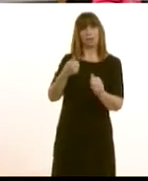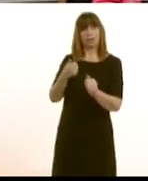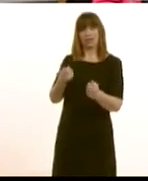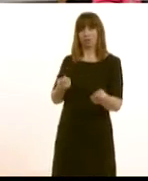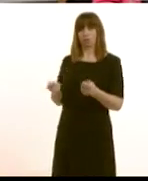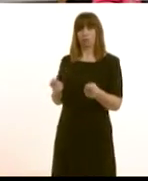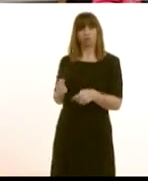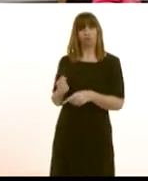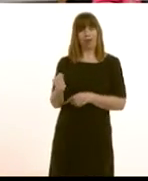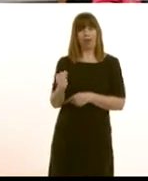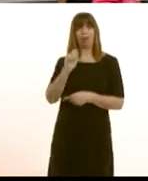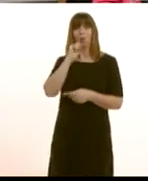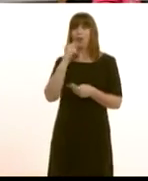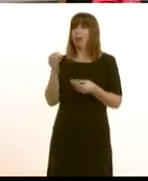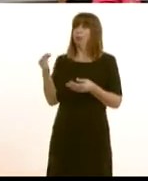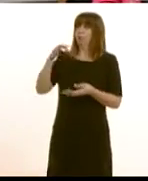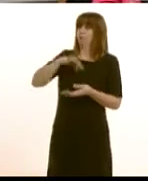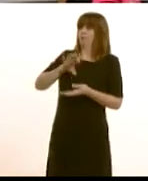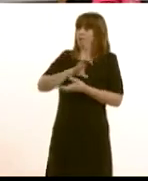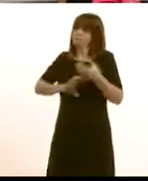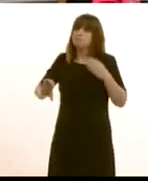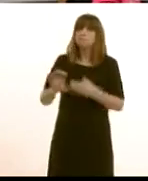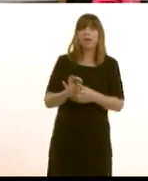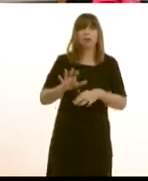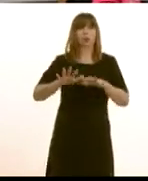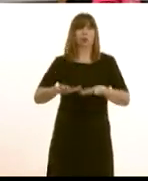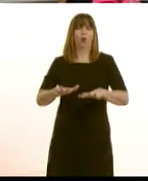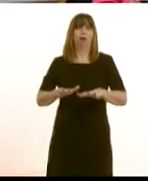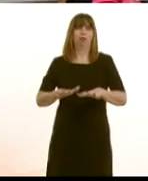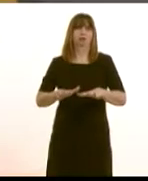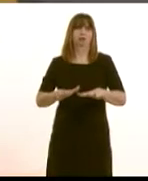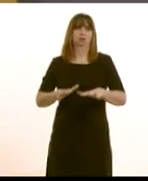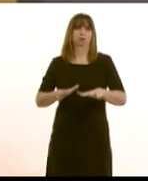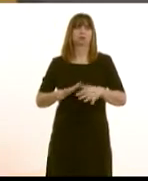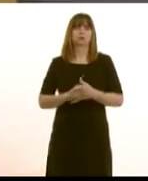yng Nghymru yn buddsoddiír arian maen nhwín ei wneud yn Ùl i mewn iír gwasanaeth ei